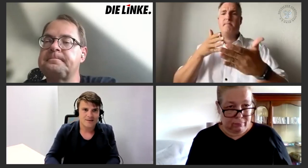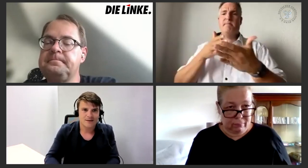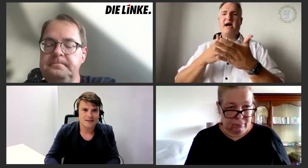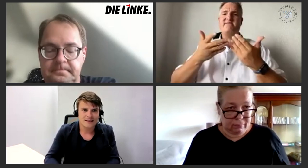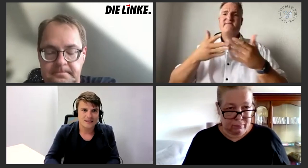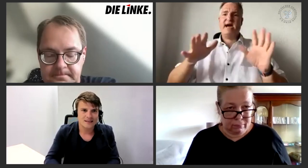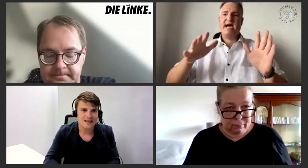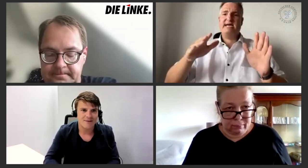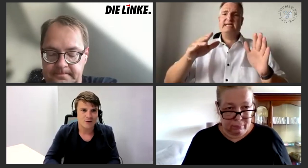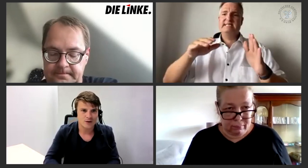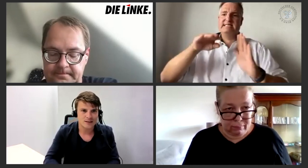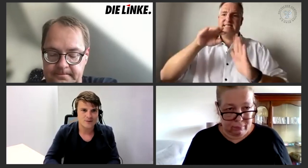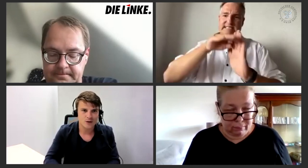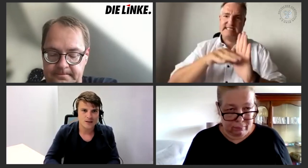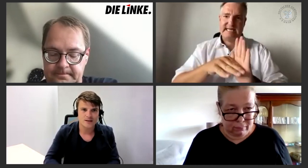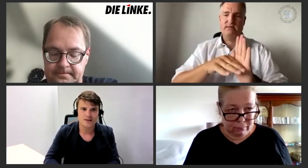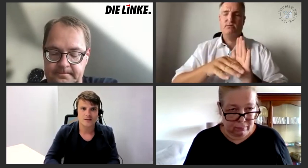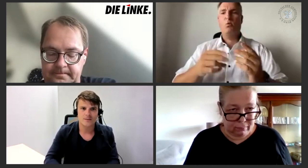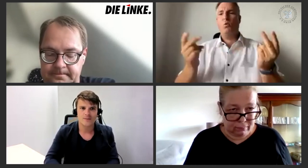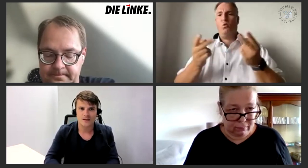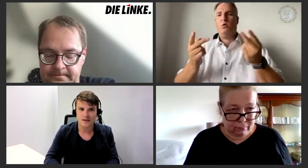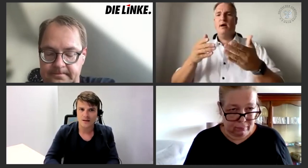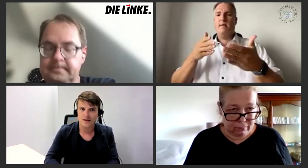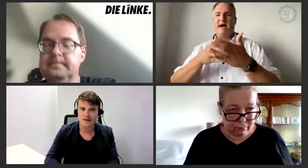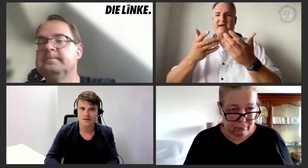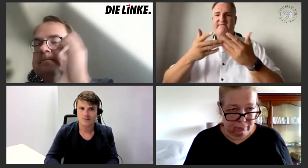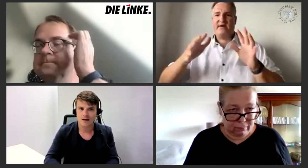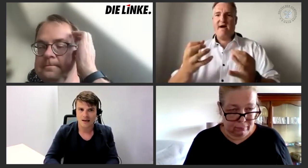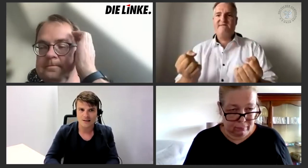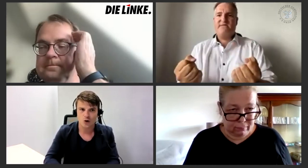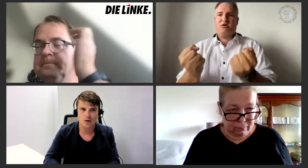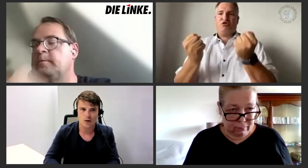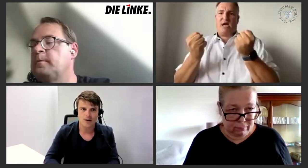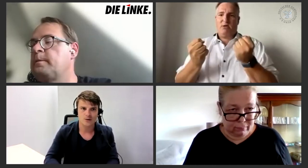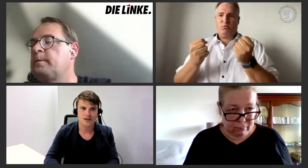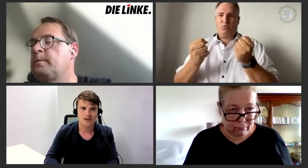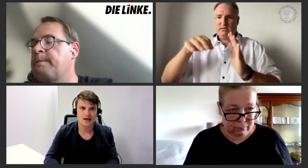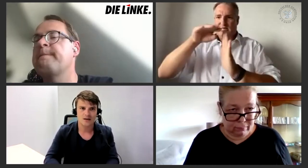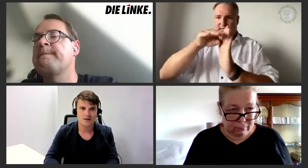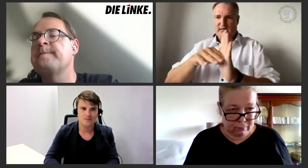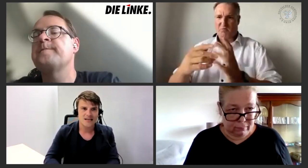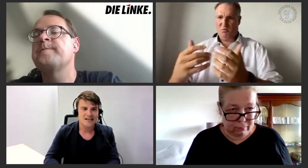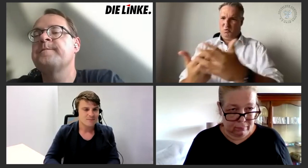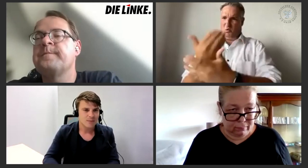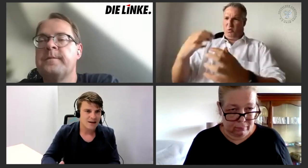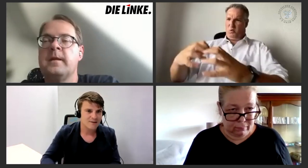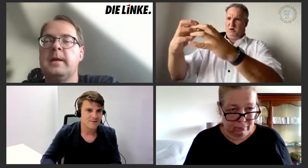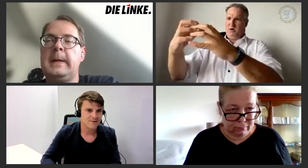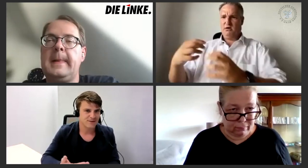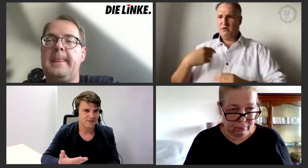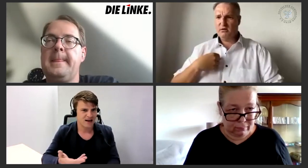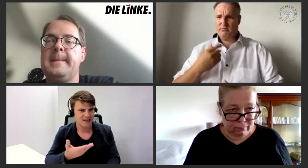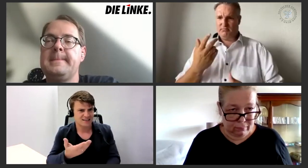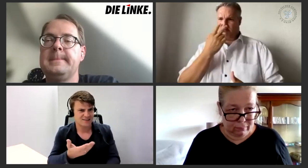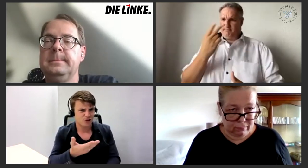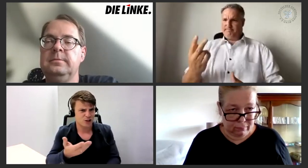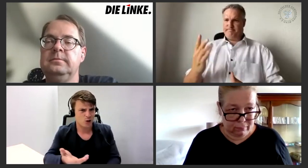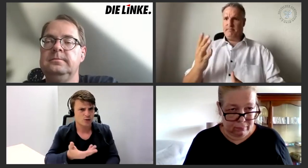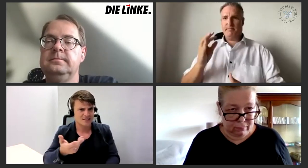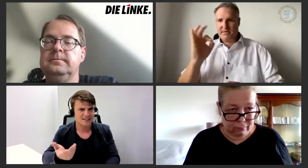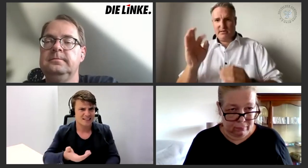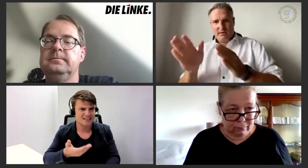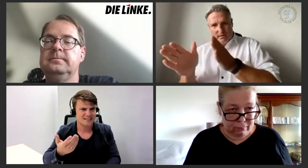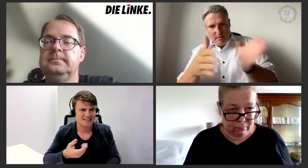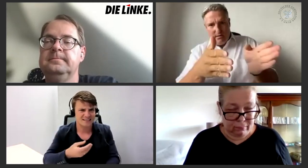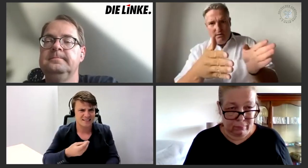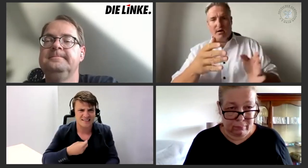Die ist einfach noch nicht wirklich hier angekommen, also das Barrierefreiheits-Verstärkungs-